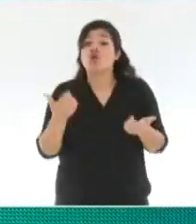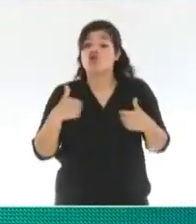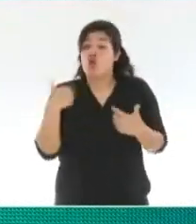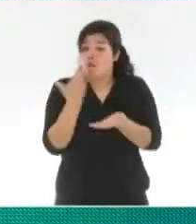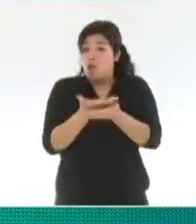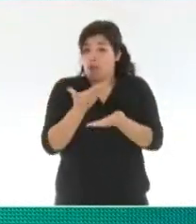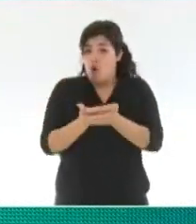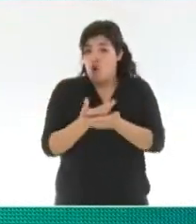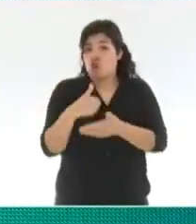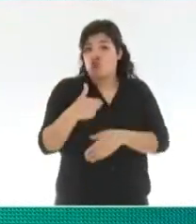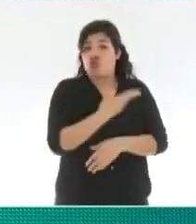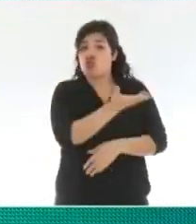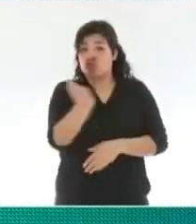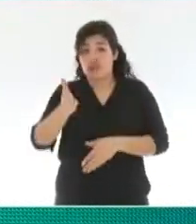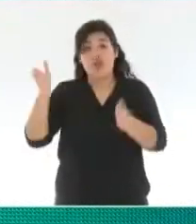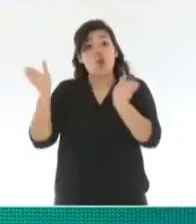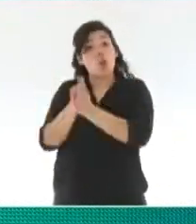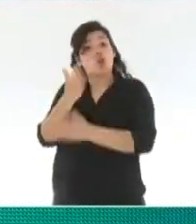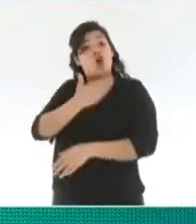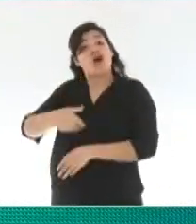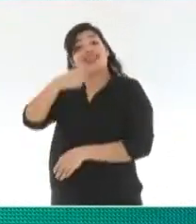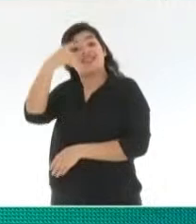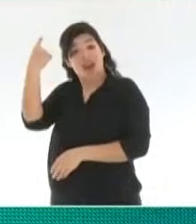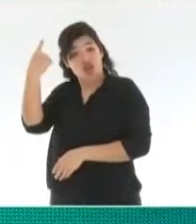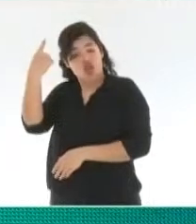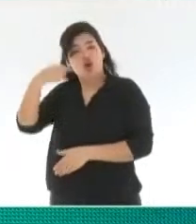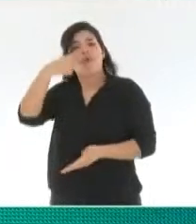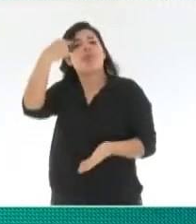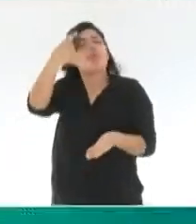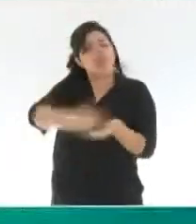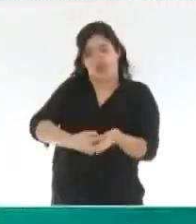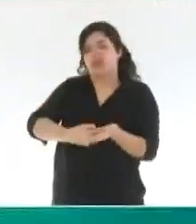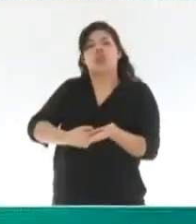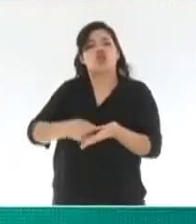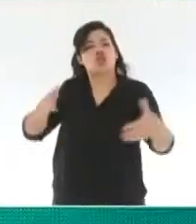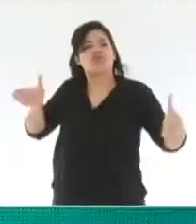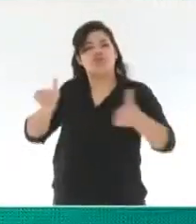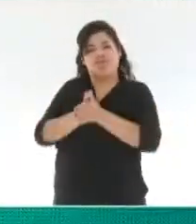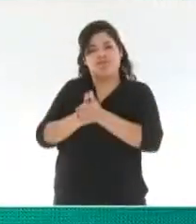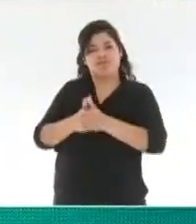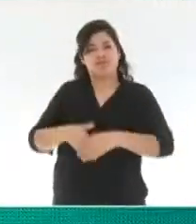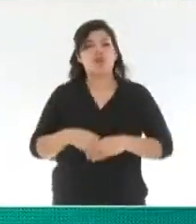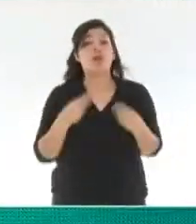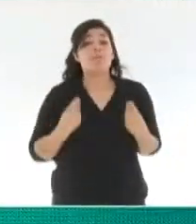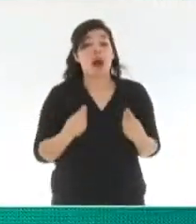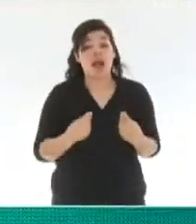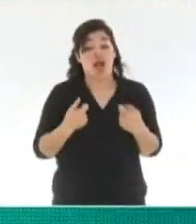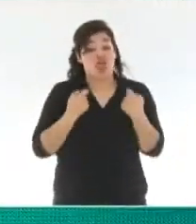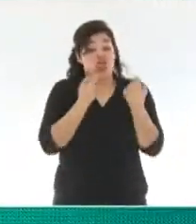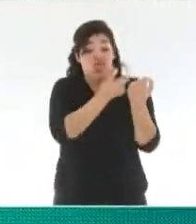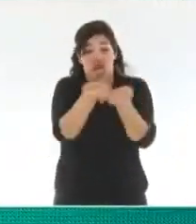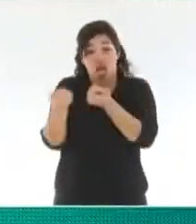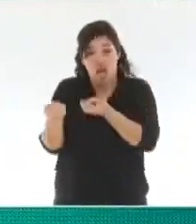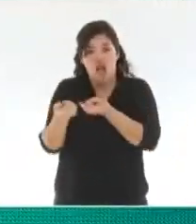QUIENES LOGRARON QUE SE CONCRETE. PROPONGO QUE LA